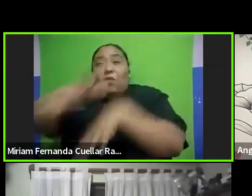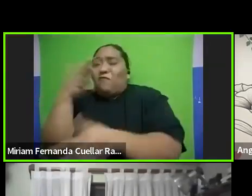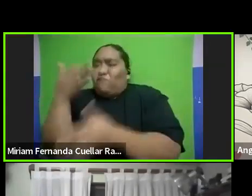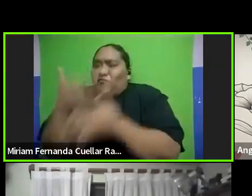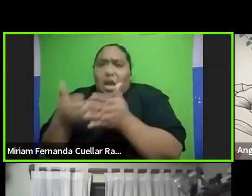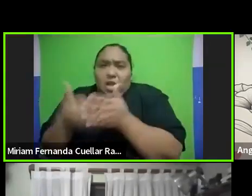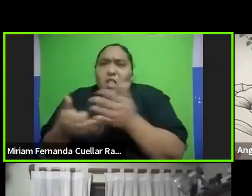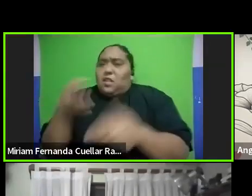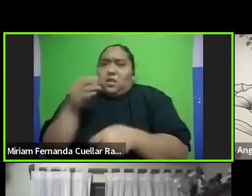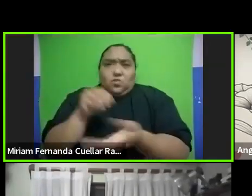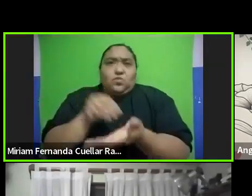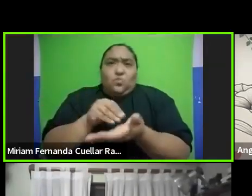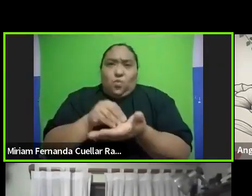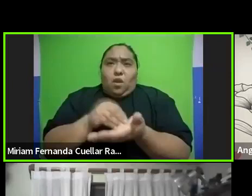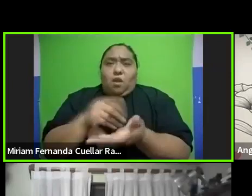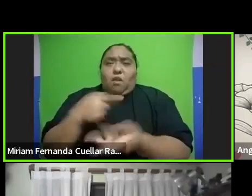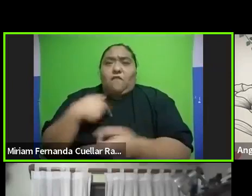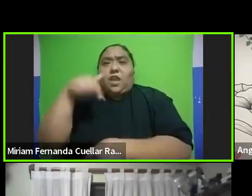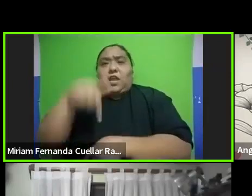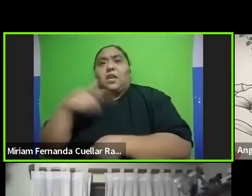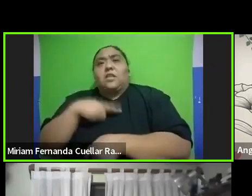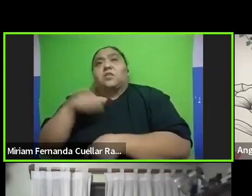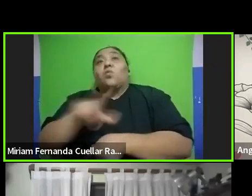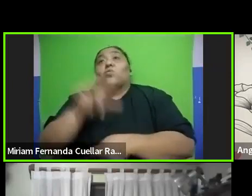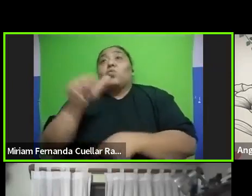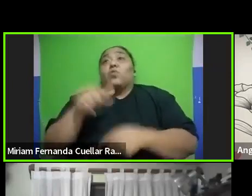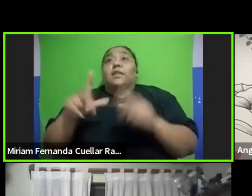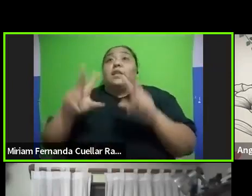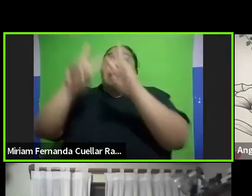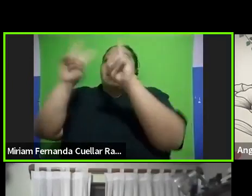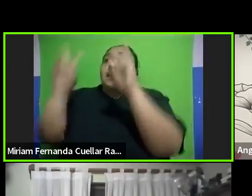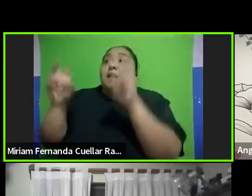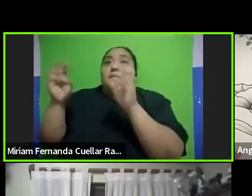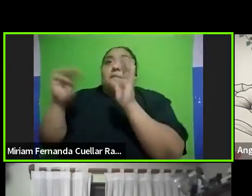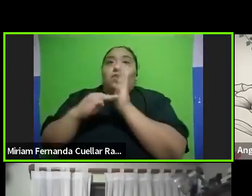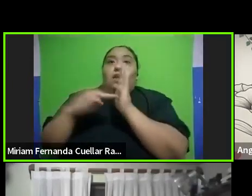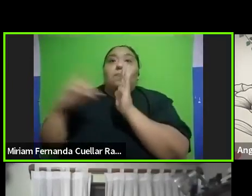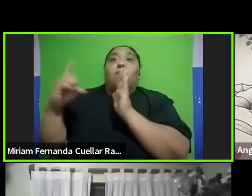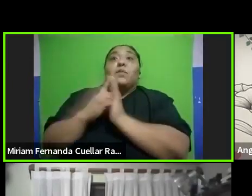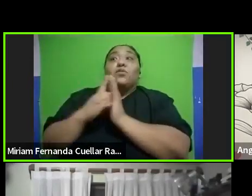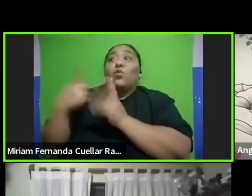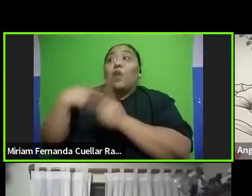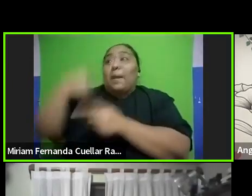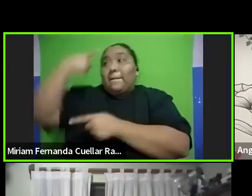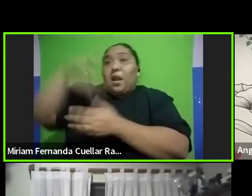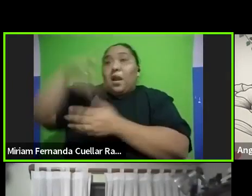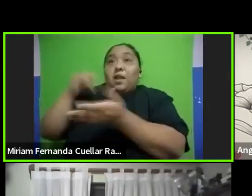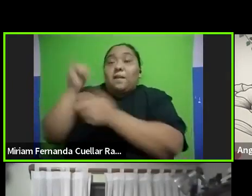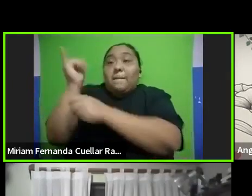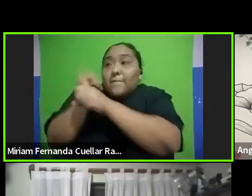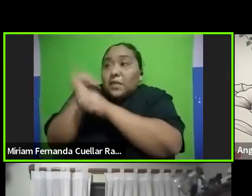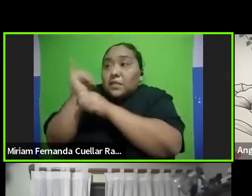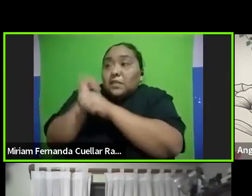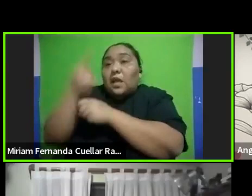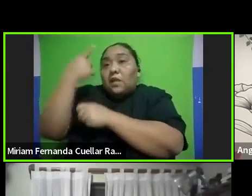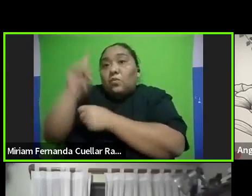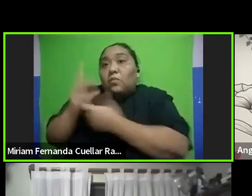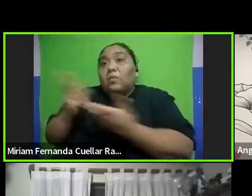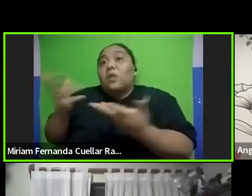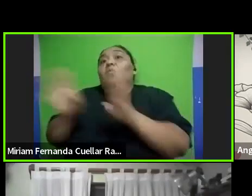lengua de señas y gotura. Me falta muchísimo en incluso he parado, algo que no parado algo que no hablamos, porque es otro tema. Es sobre la metodología para hacer la investigación